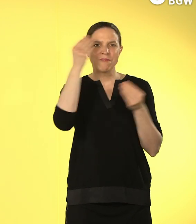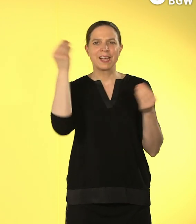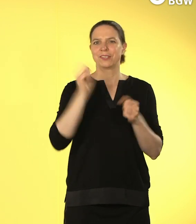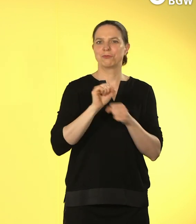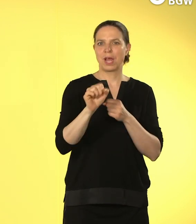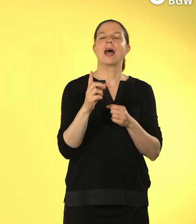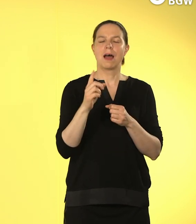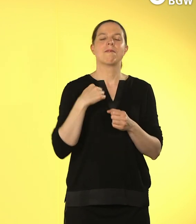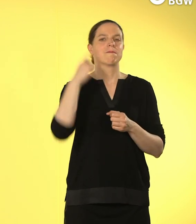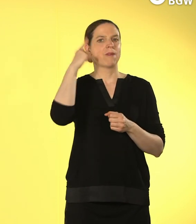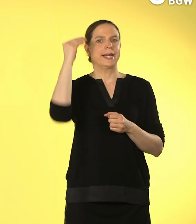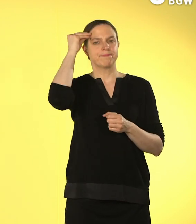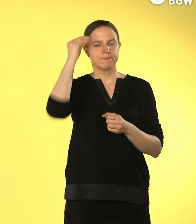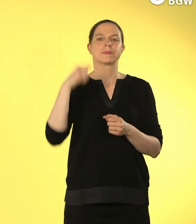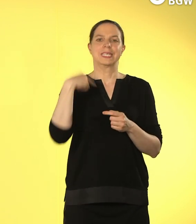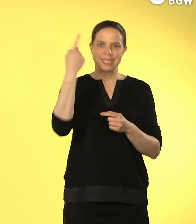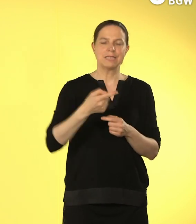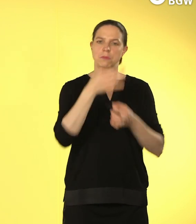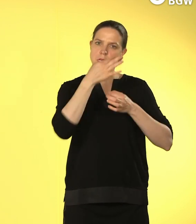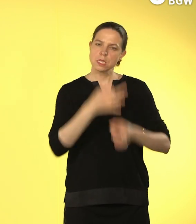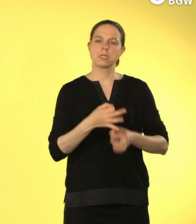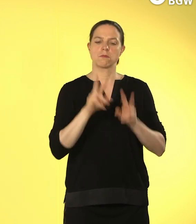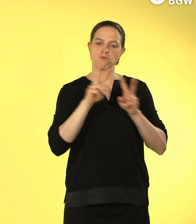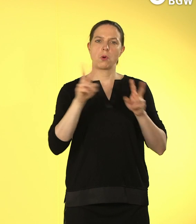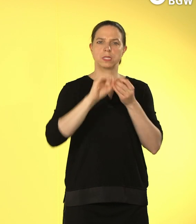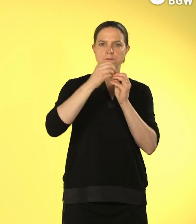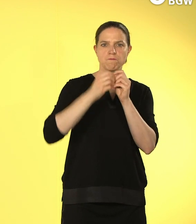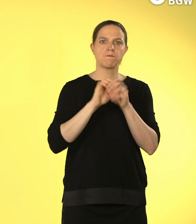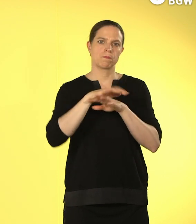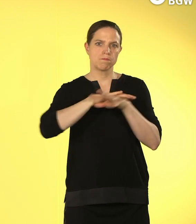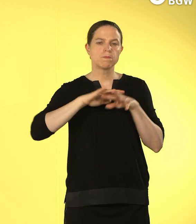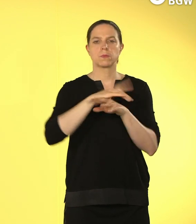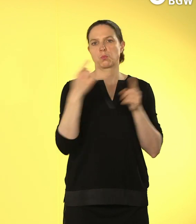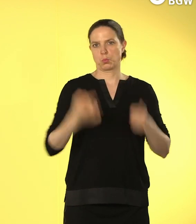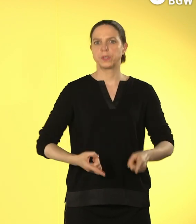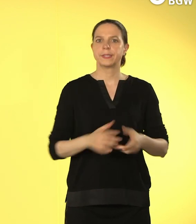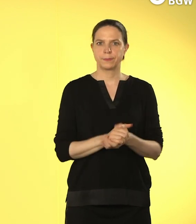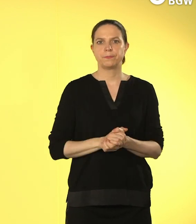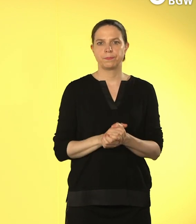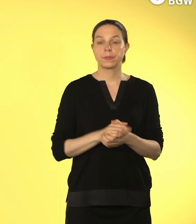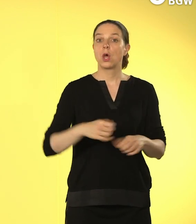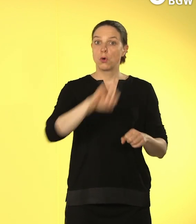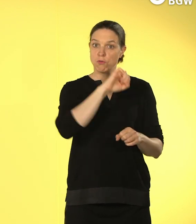Beim nächsten Mal im Auge haben! Der Vorteil dieser Maßnahme ist,